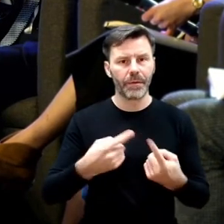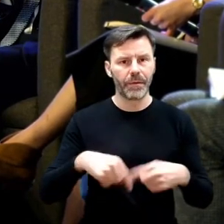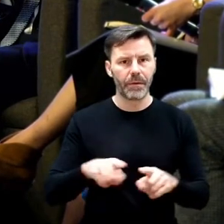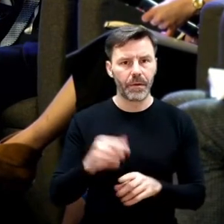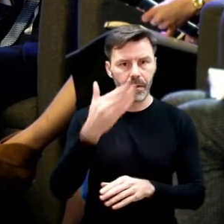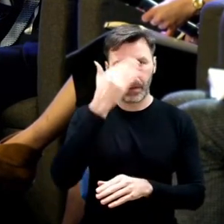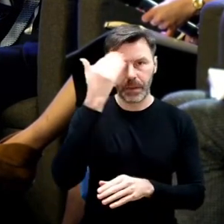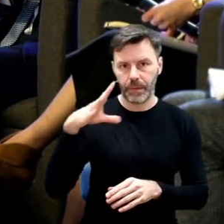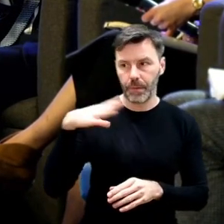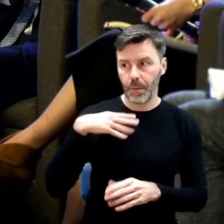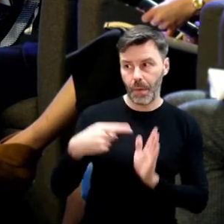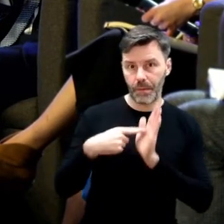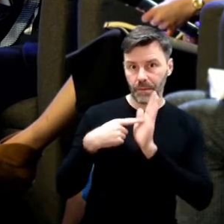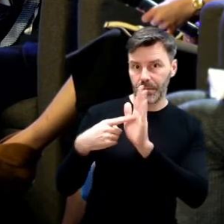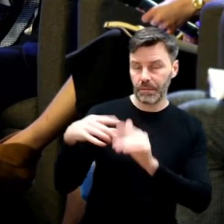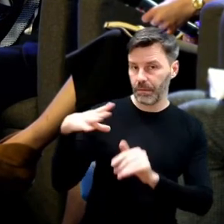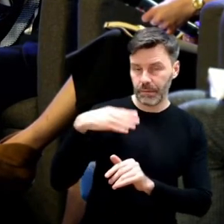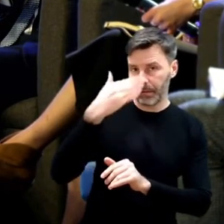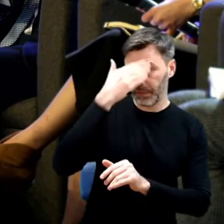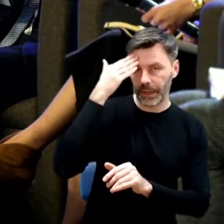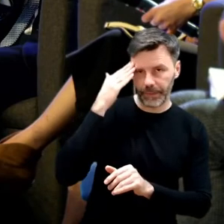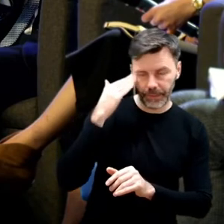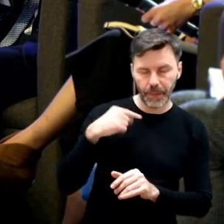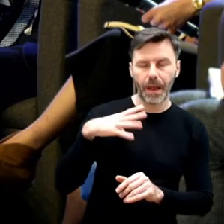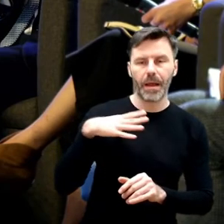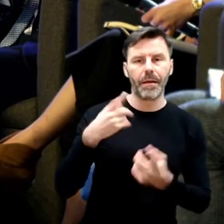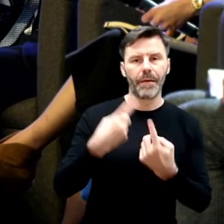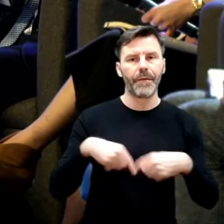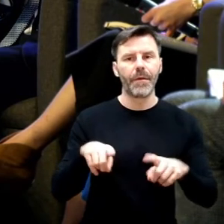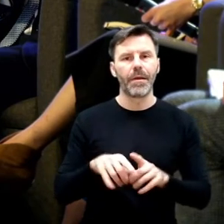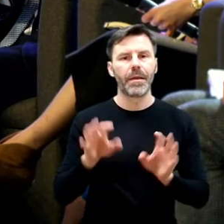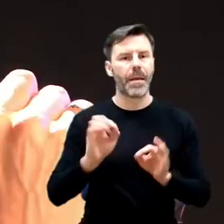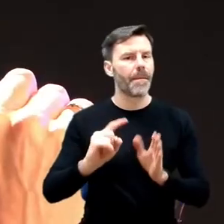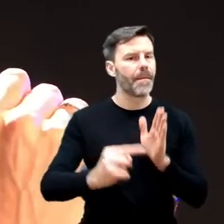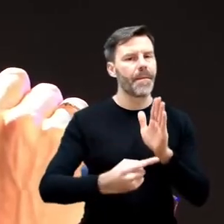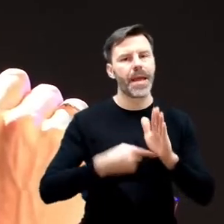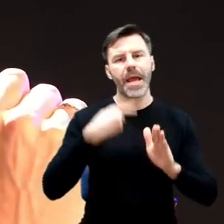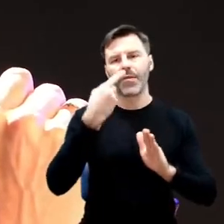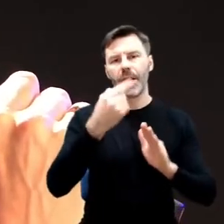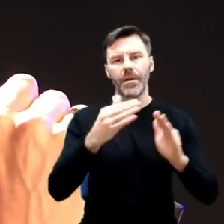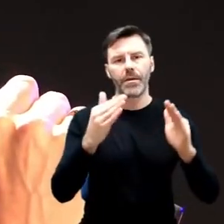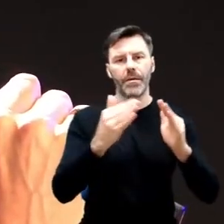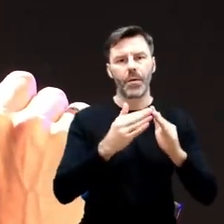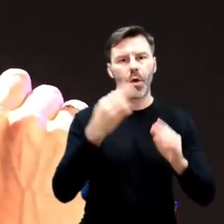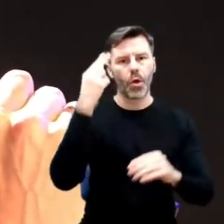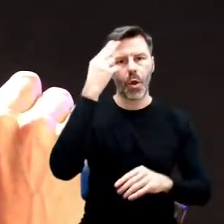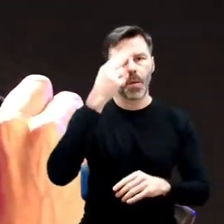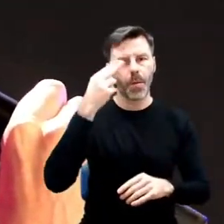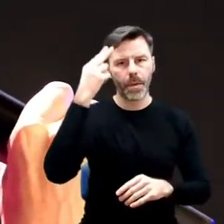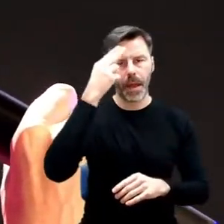W każdym razie realizujemy pierwszy budynek komunalny. Demonstrator technologii w Mysłowicach.